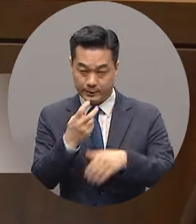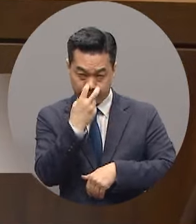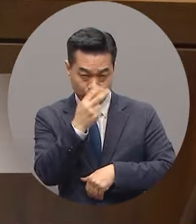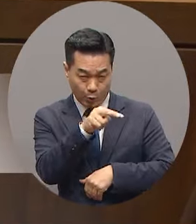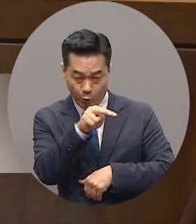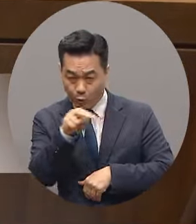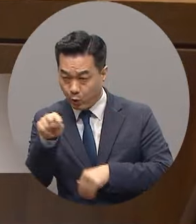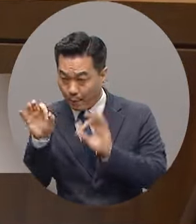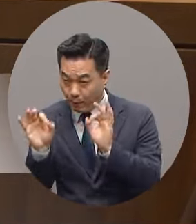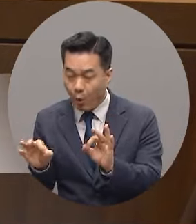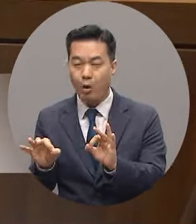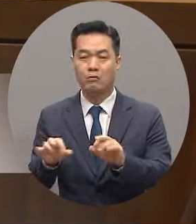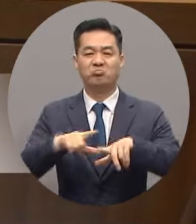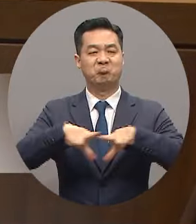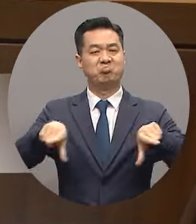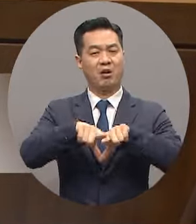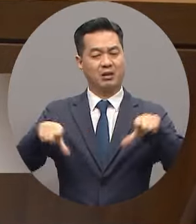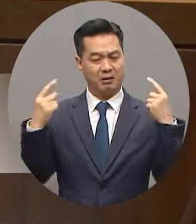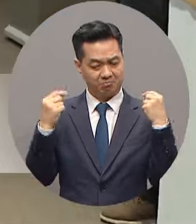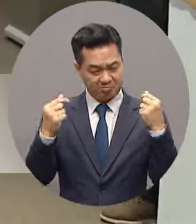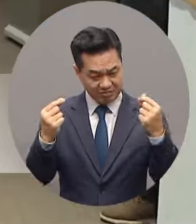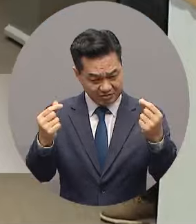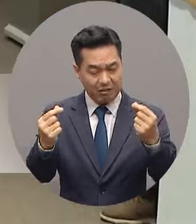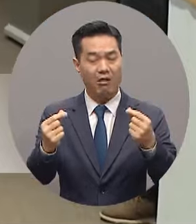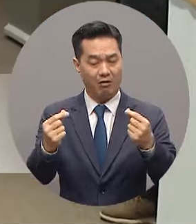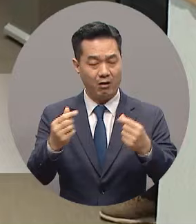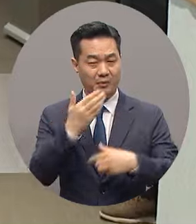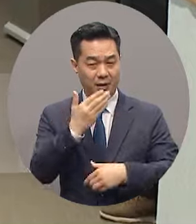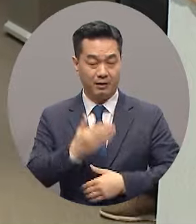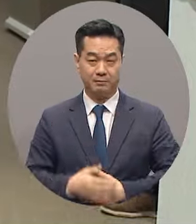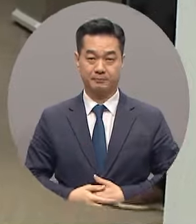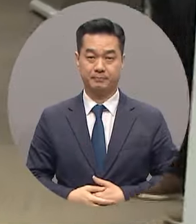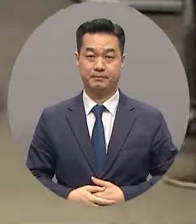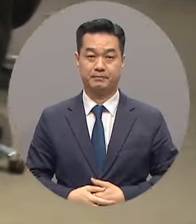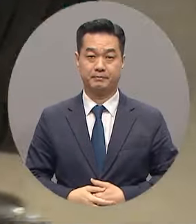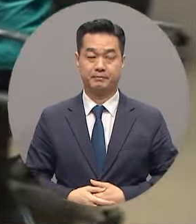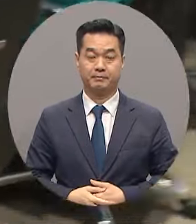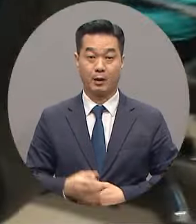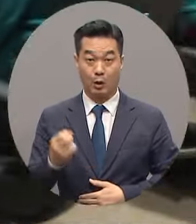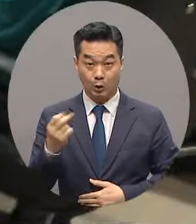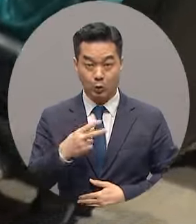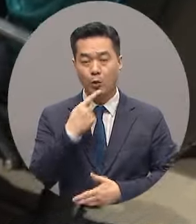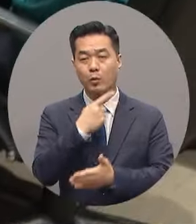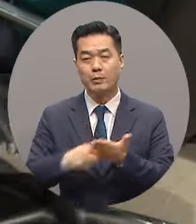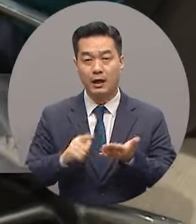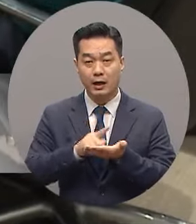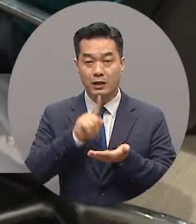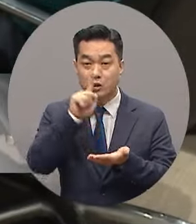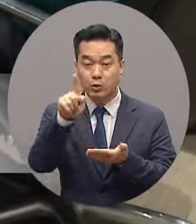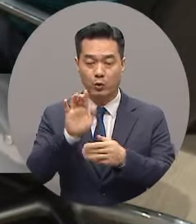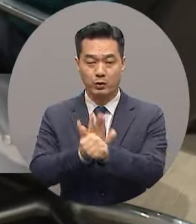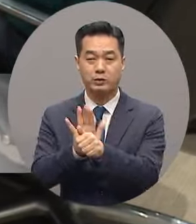한편 정부는 현재 중환자실과 응급실 운영현황을 모니터링한 결과 평상시 수준과 유사하게 유지되는 거로 확인됐다고밝혔습니다.